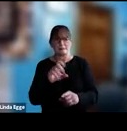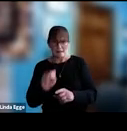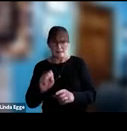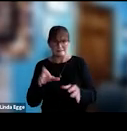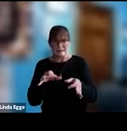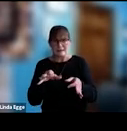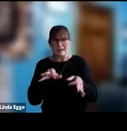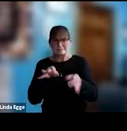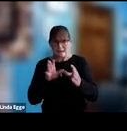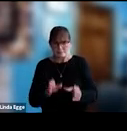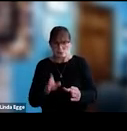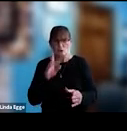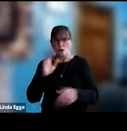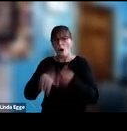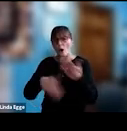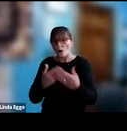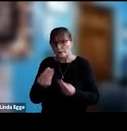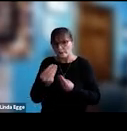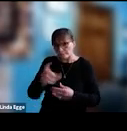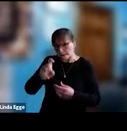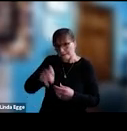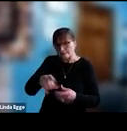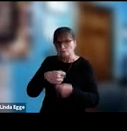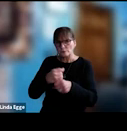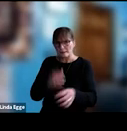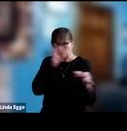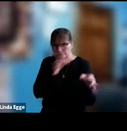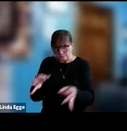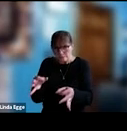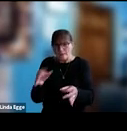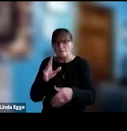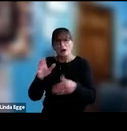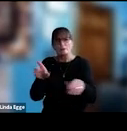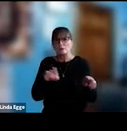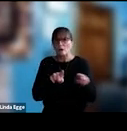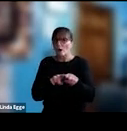toda la información que necesita para tomar la determinación de que, aunque el solicitante